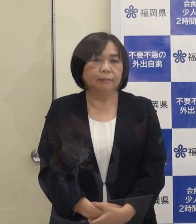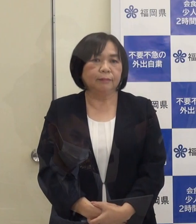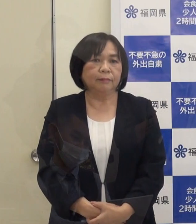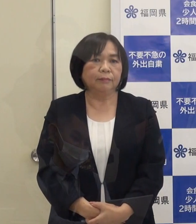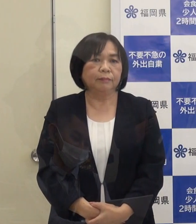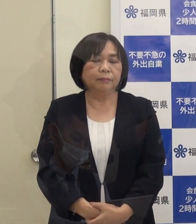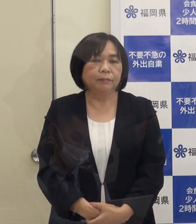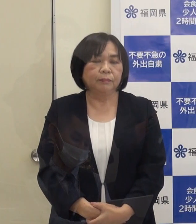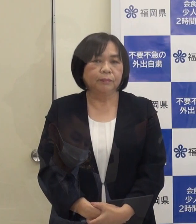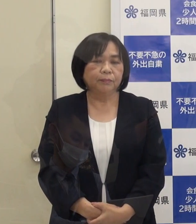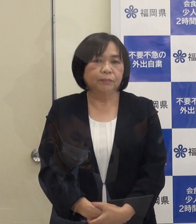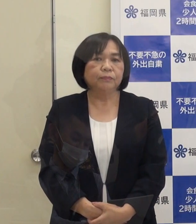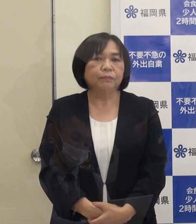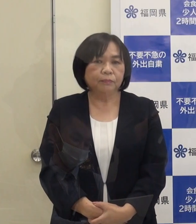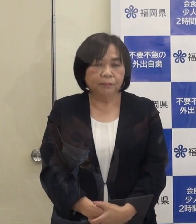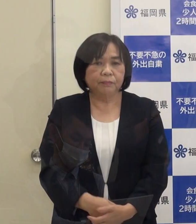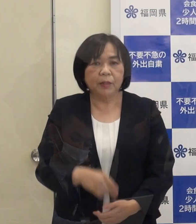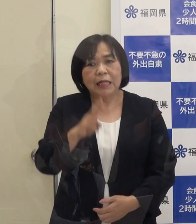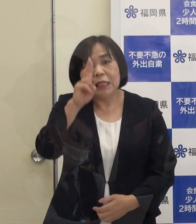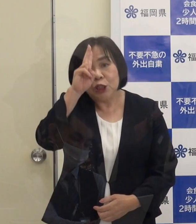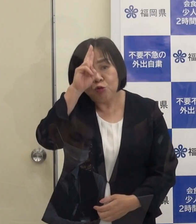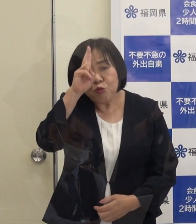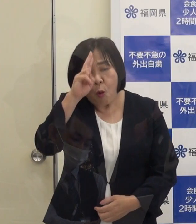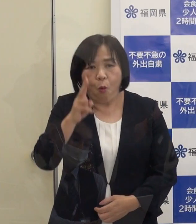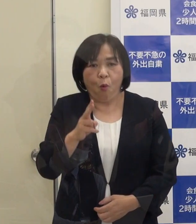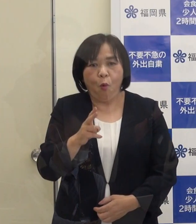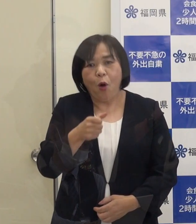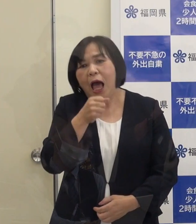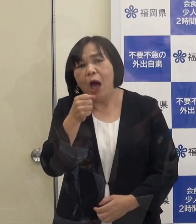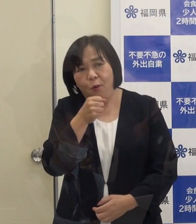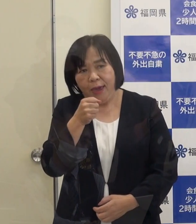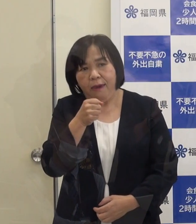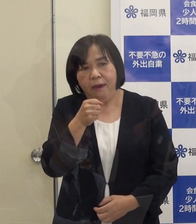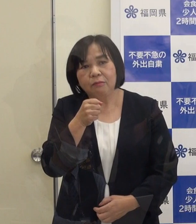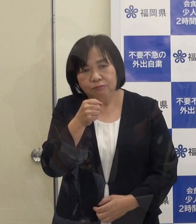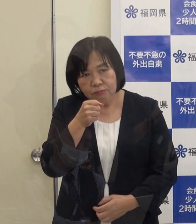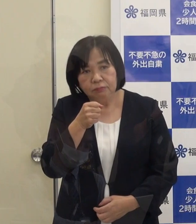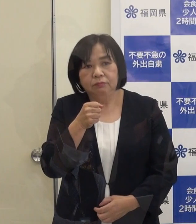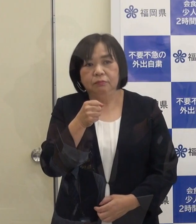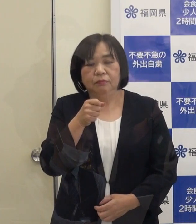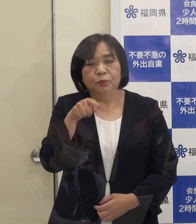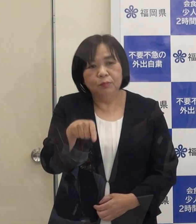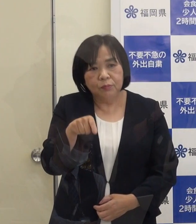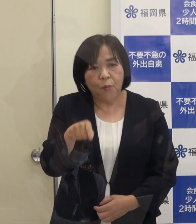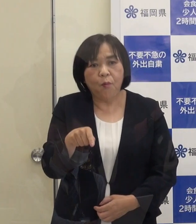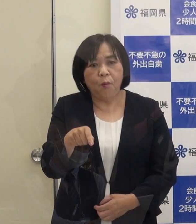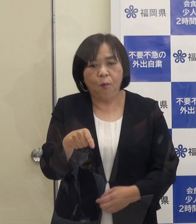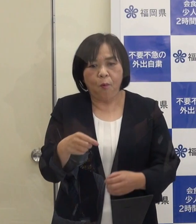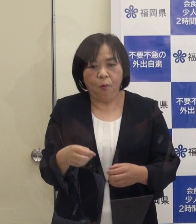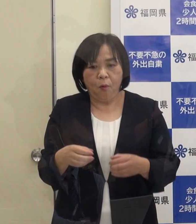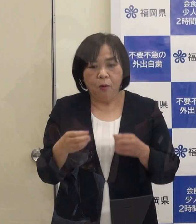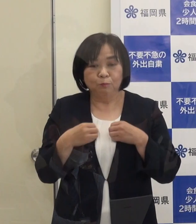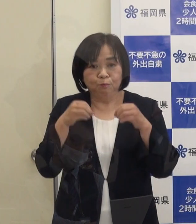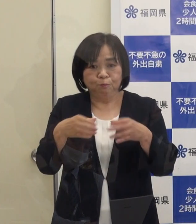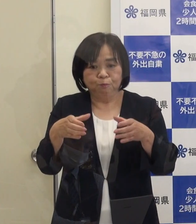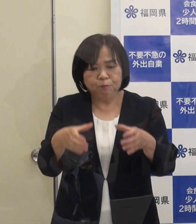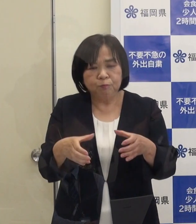また 昼カラオケでのクラスター対策としまして